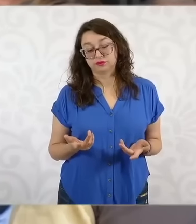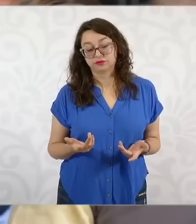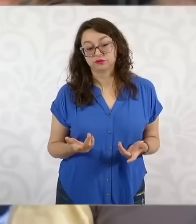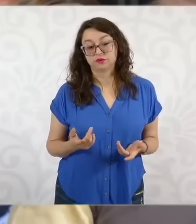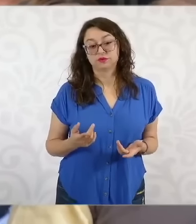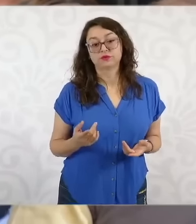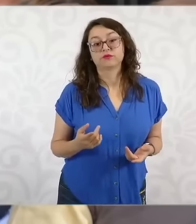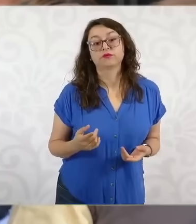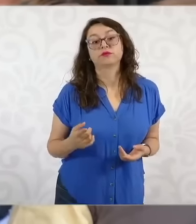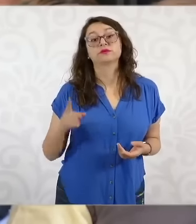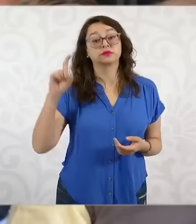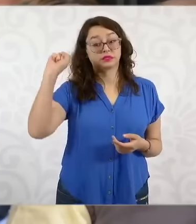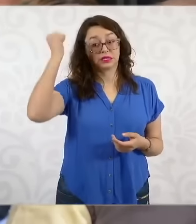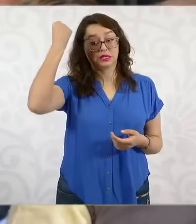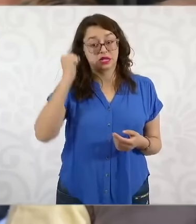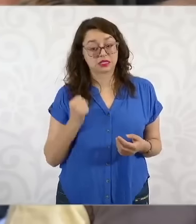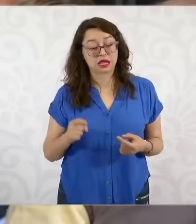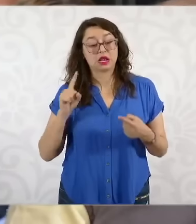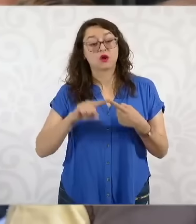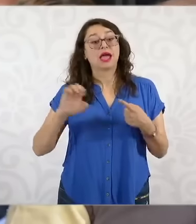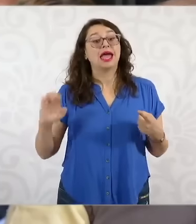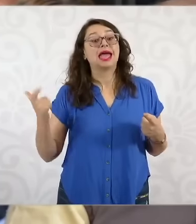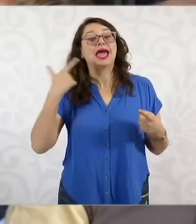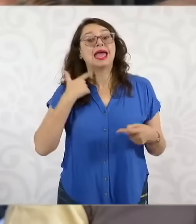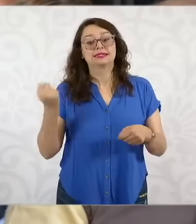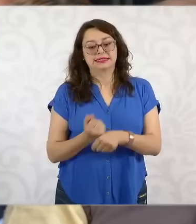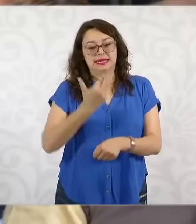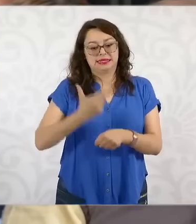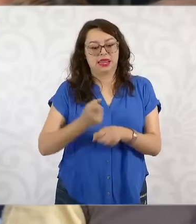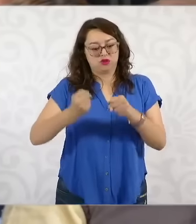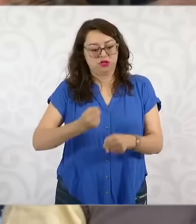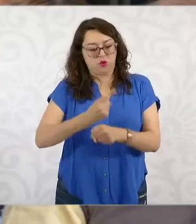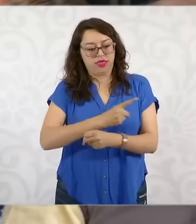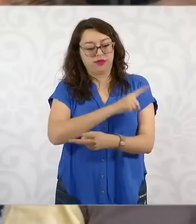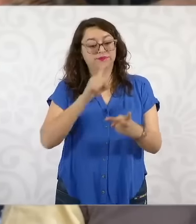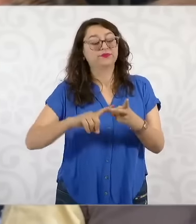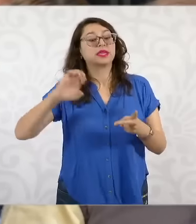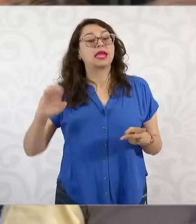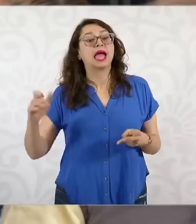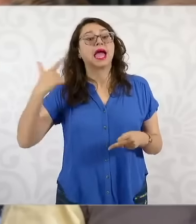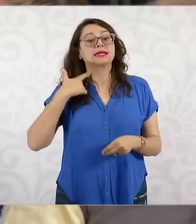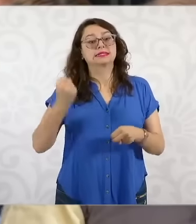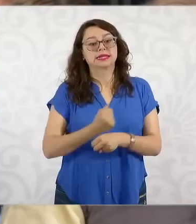Seguridad Pública de Sinaloa, Gerardo Mérida, y también el exse secretario de Administración